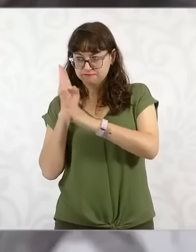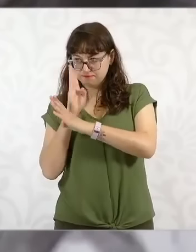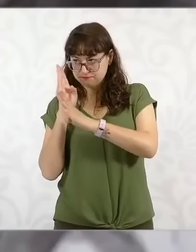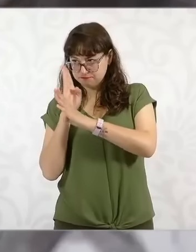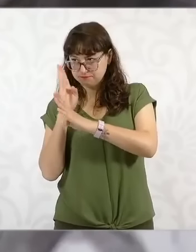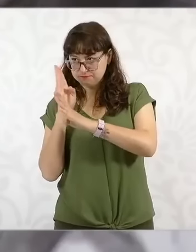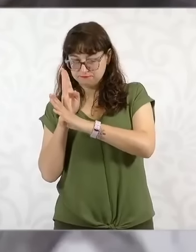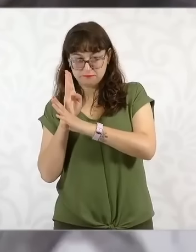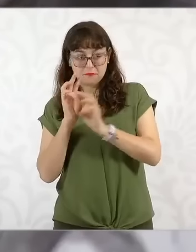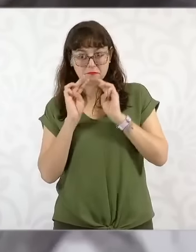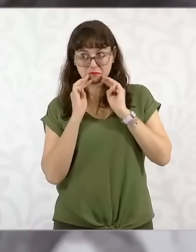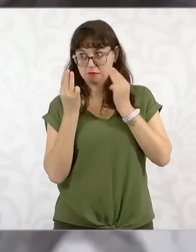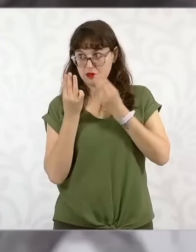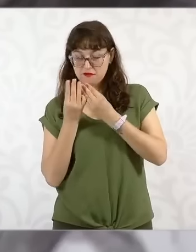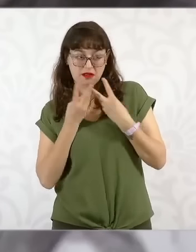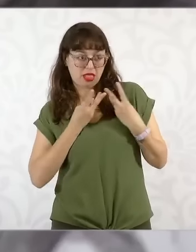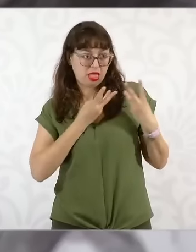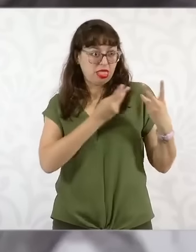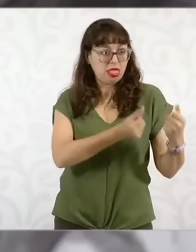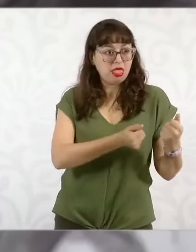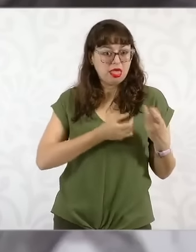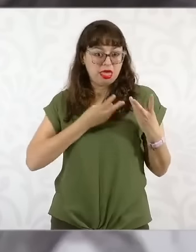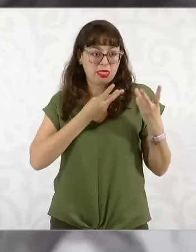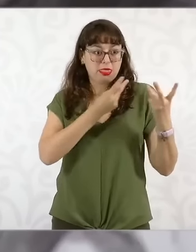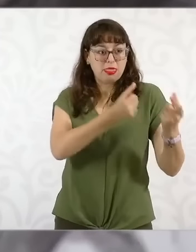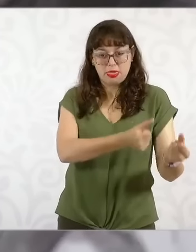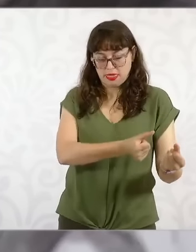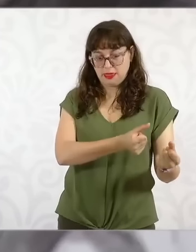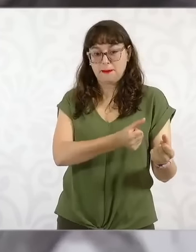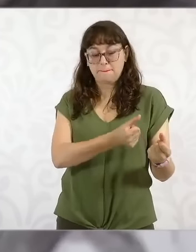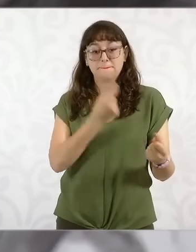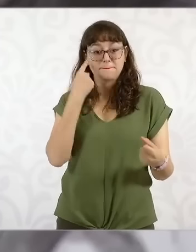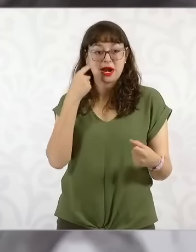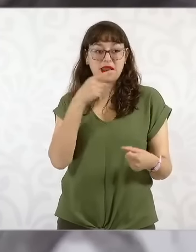e integrantes de cártel Jalisco Nueva Generación y a la célula encargada de ejecutar el homicidio,